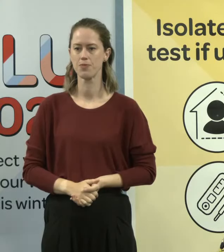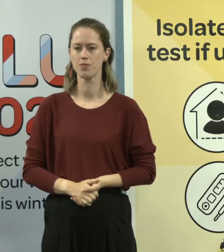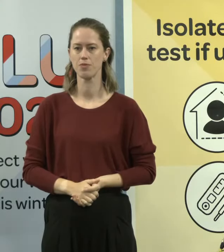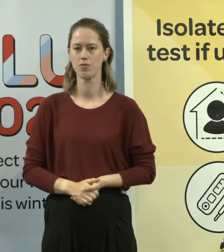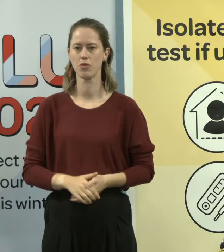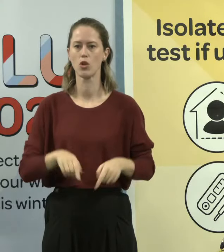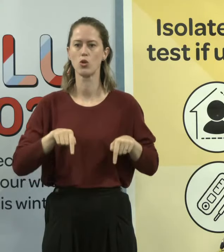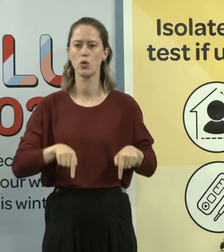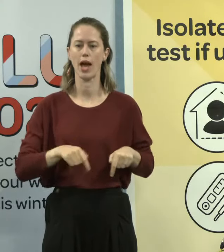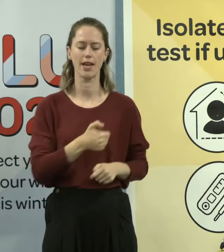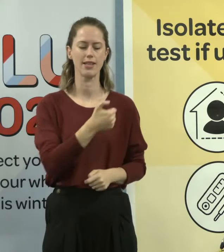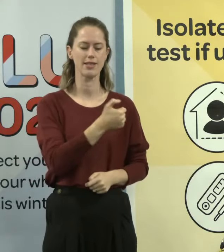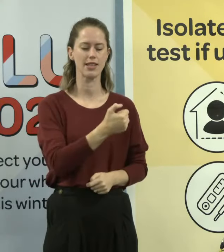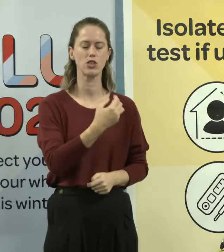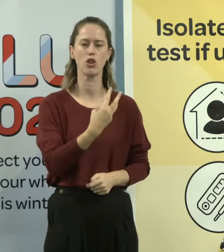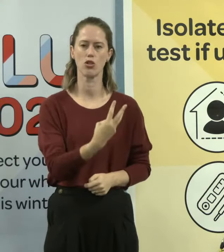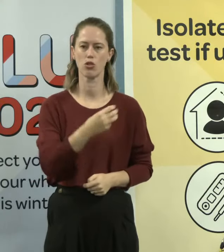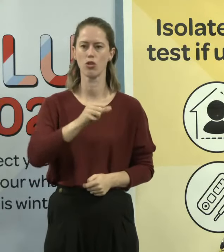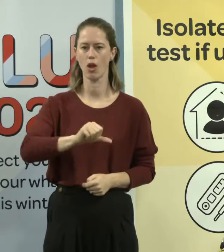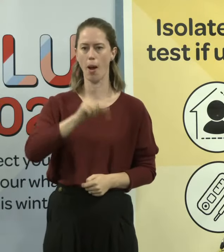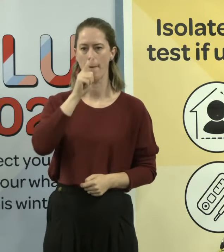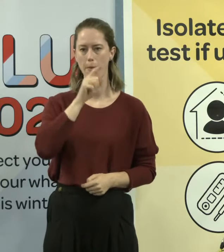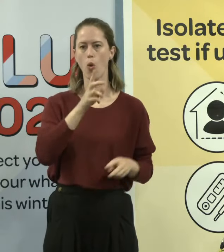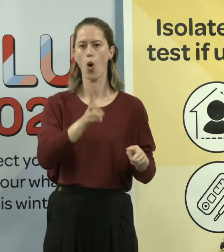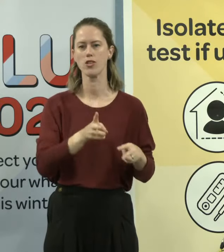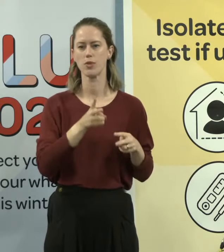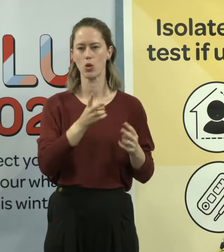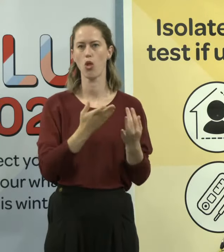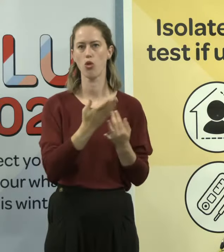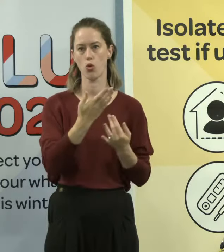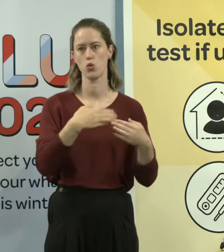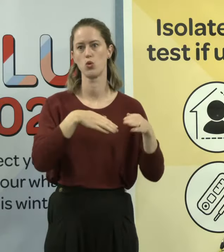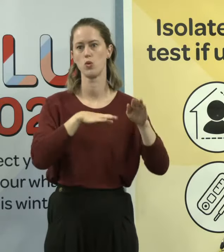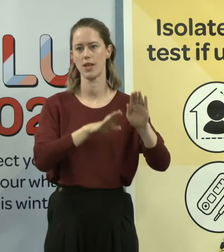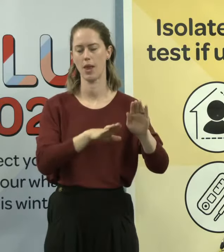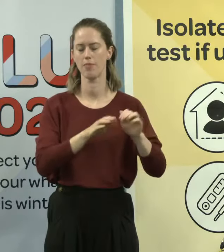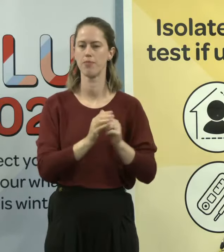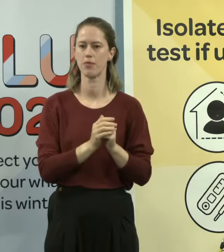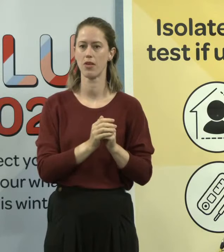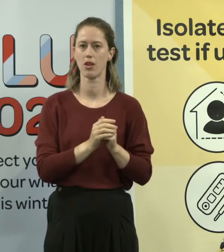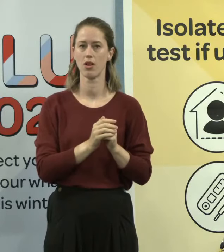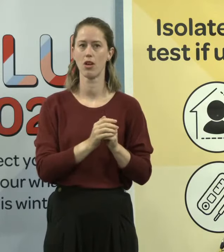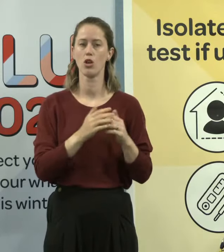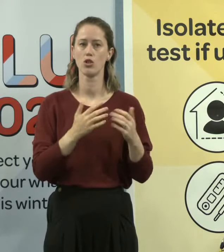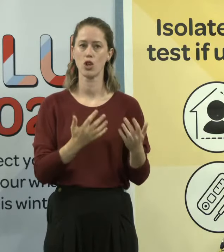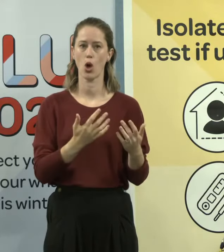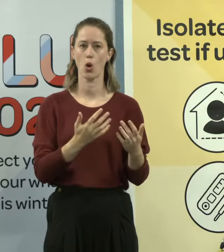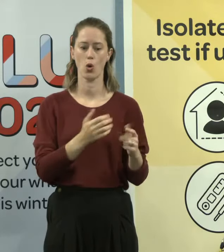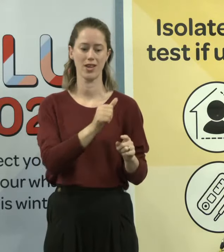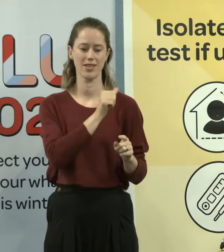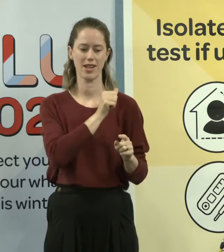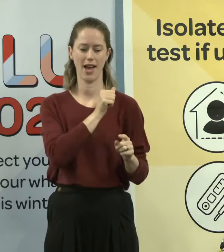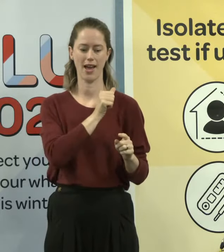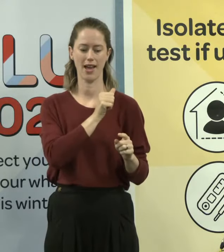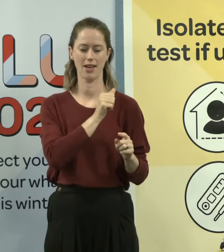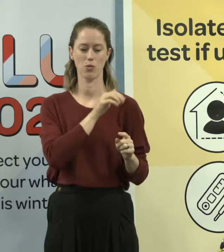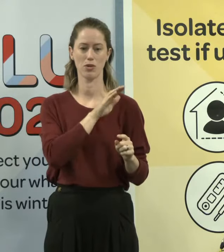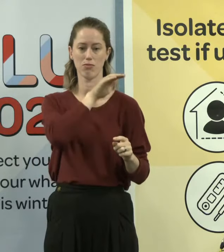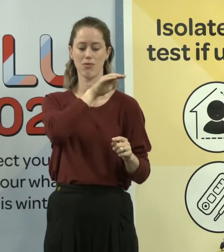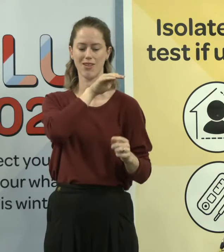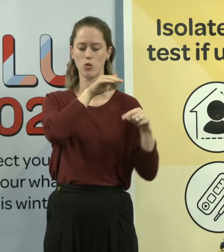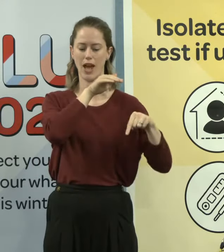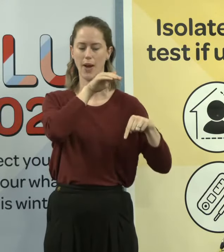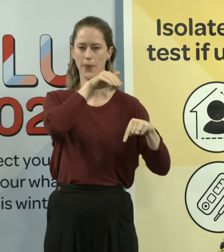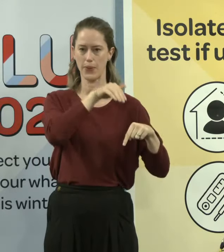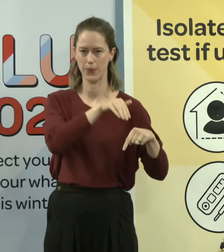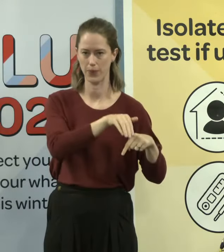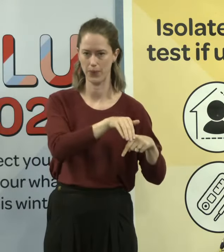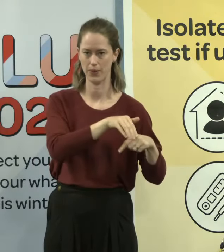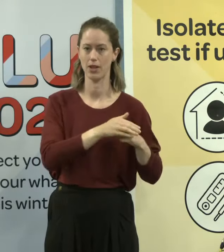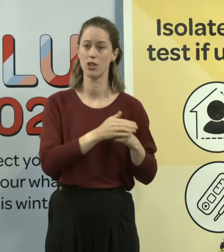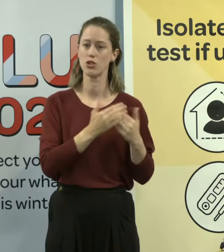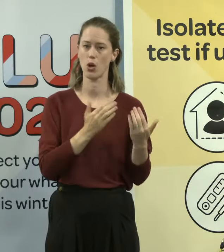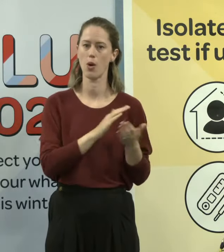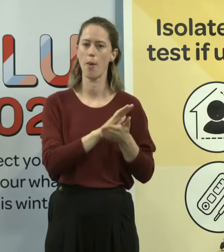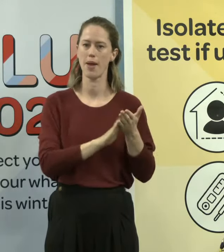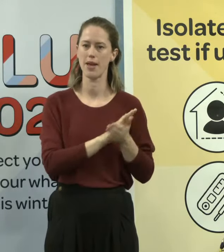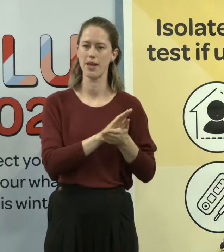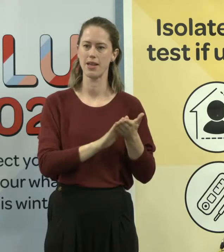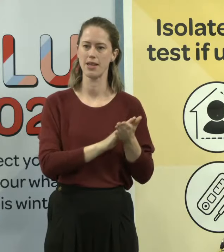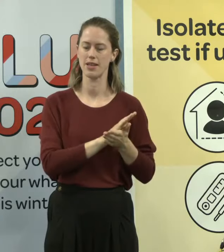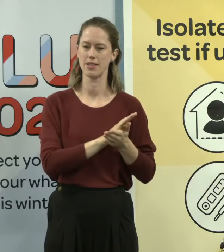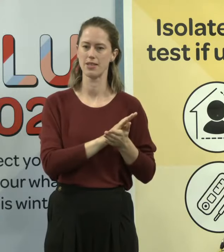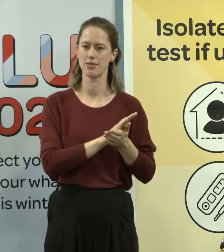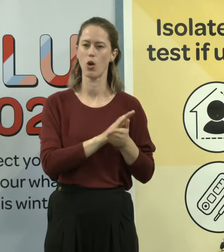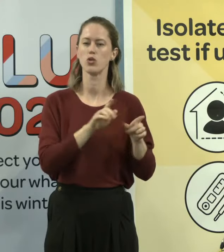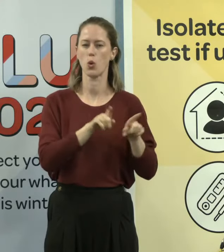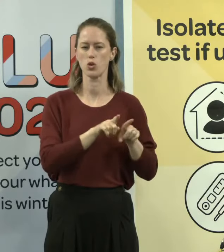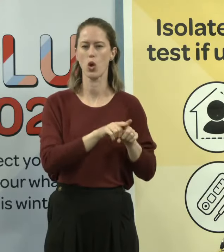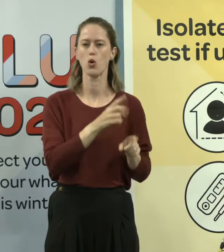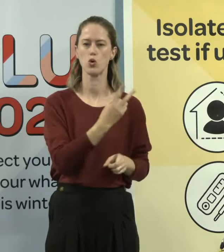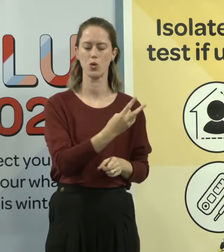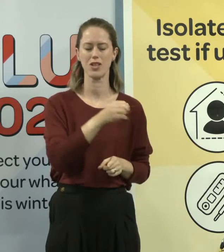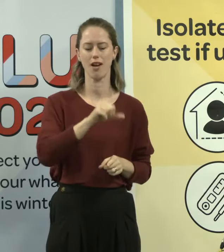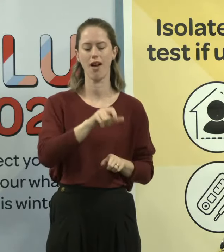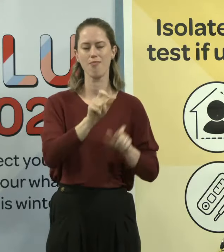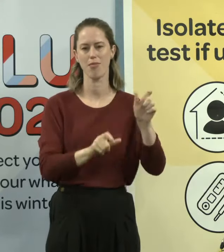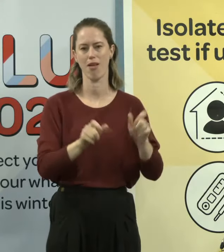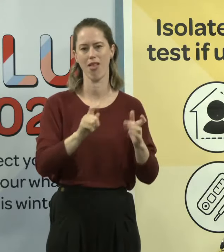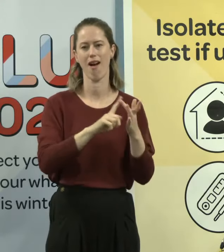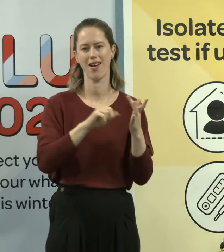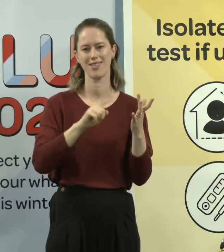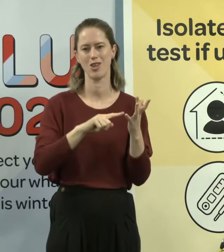hipa, i te 14,515. I tenei ra e